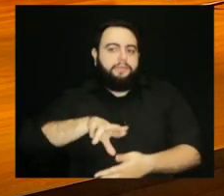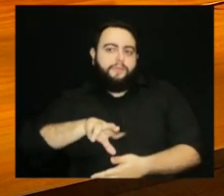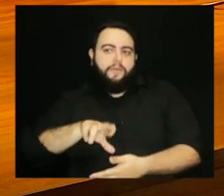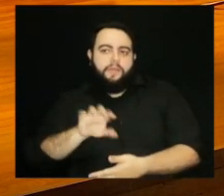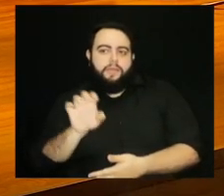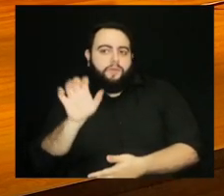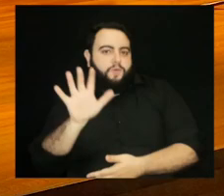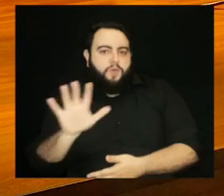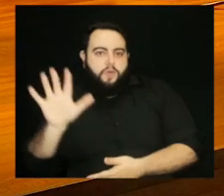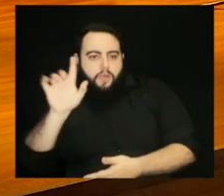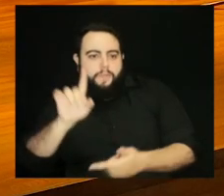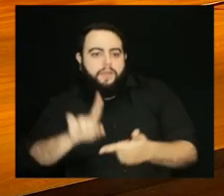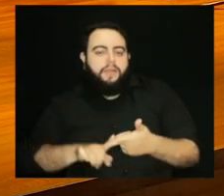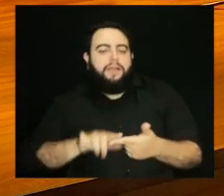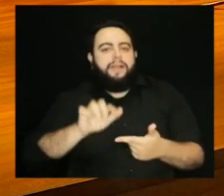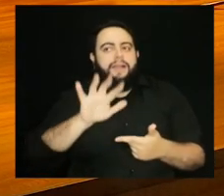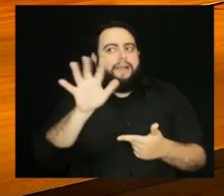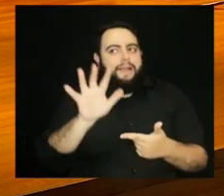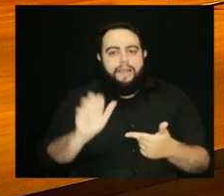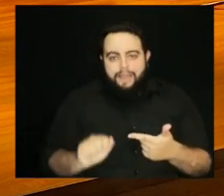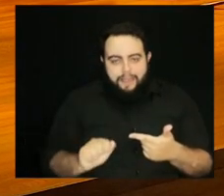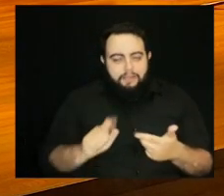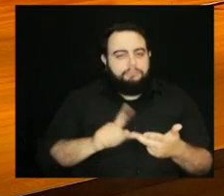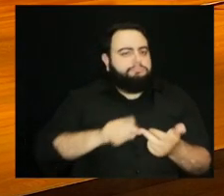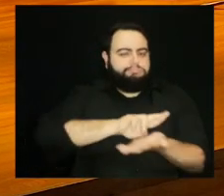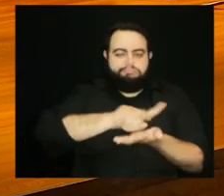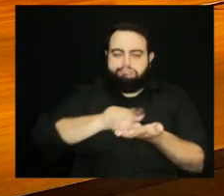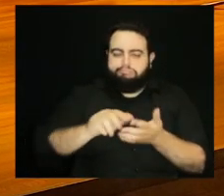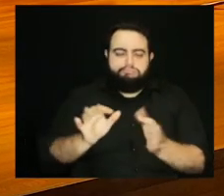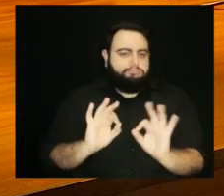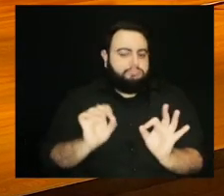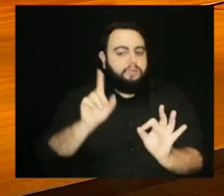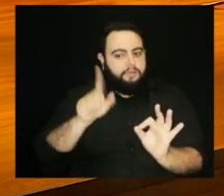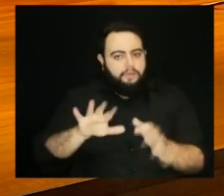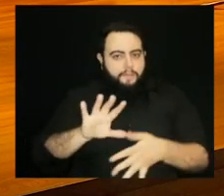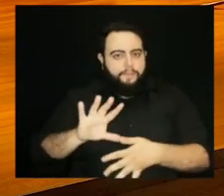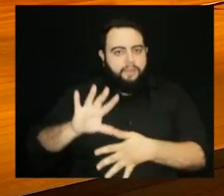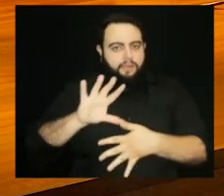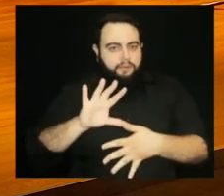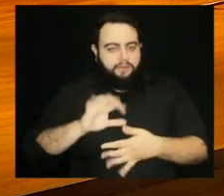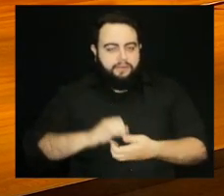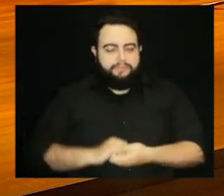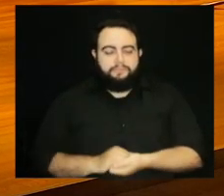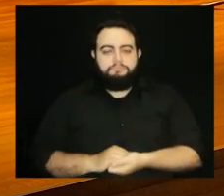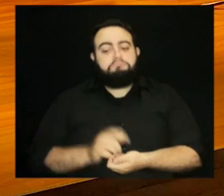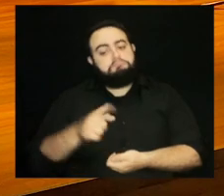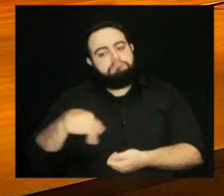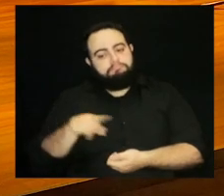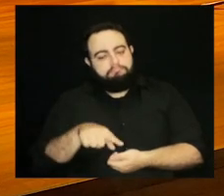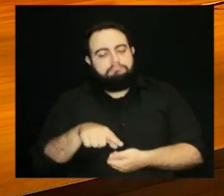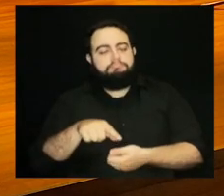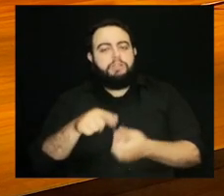Ásia, nem na África, muito menos na Oceania. E essas músicas nascidas no continente americano, da